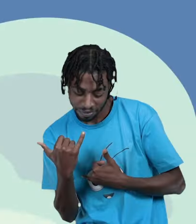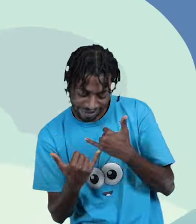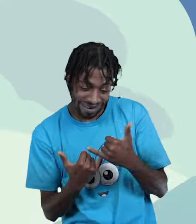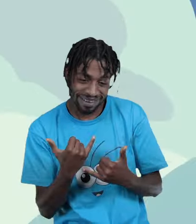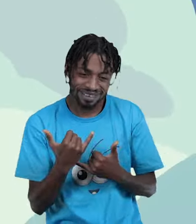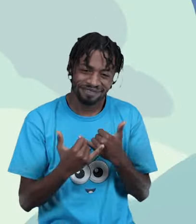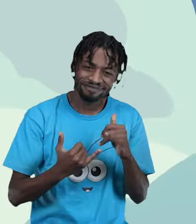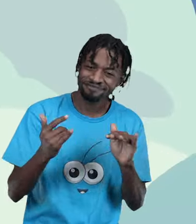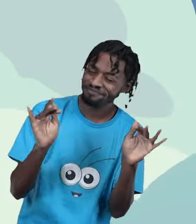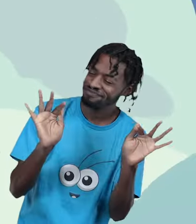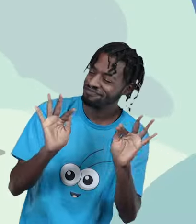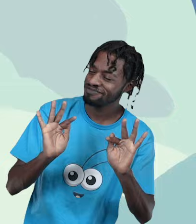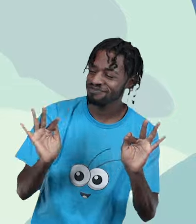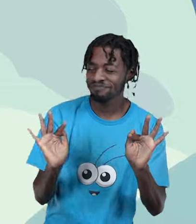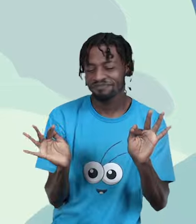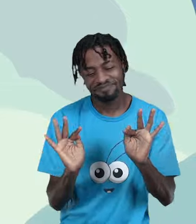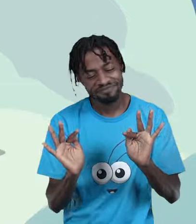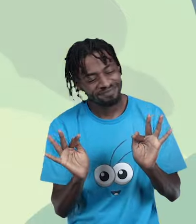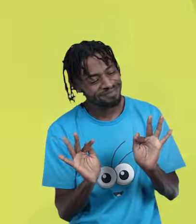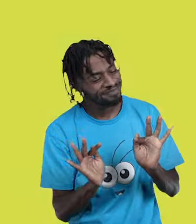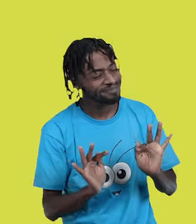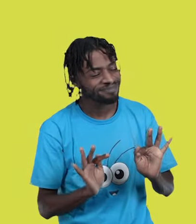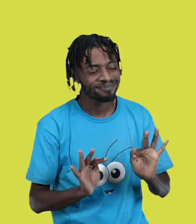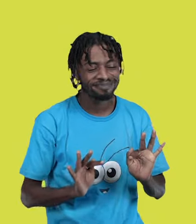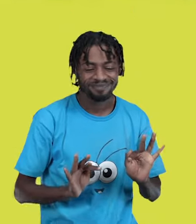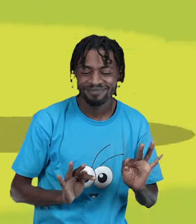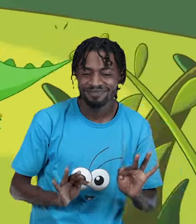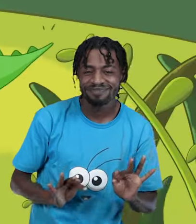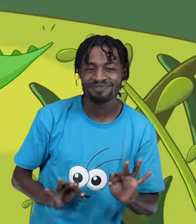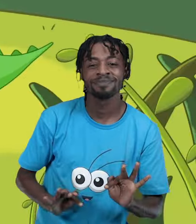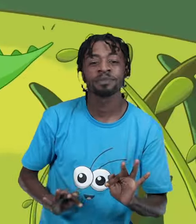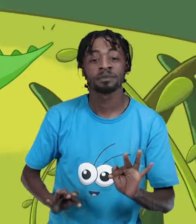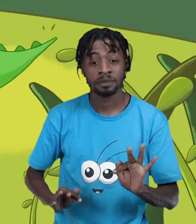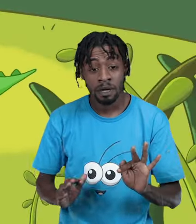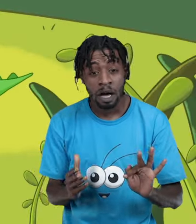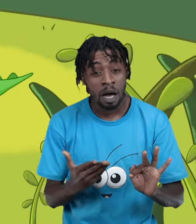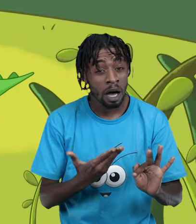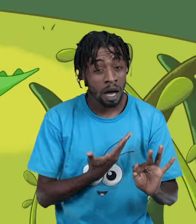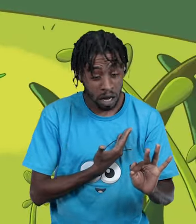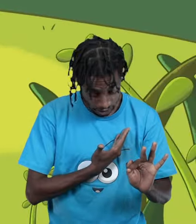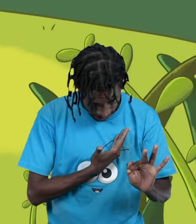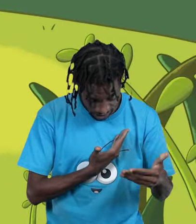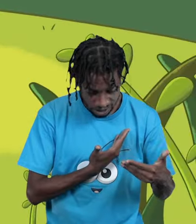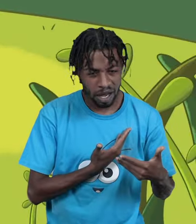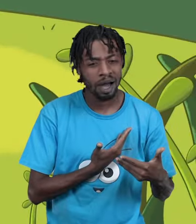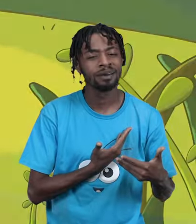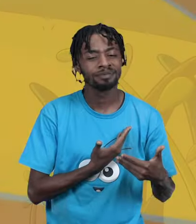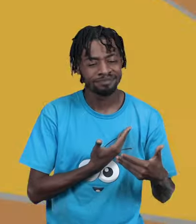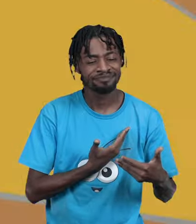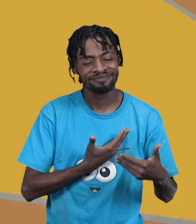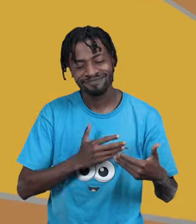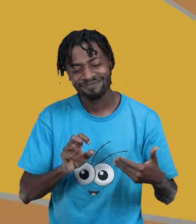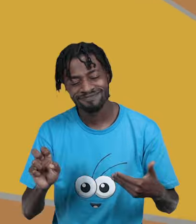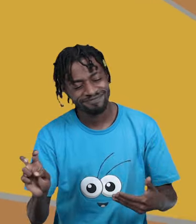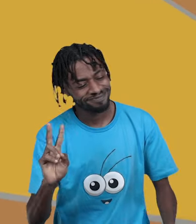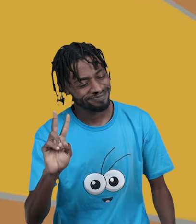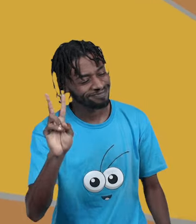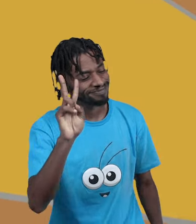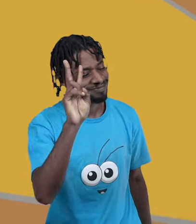Brincando sinto felicidade E o valor da nossa amizade